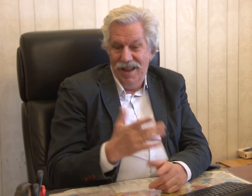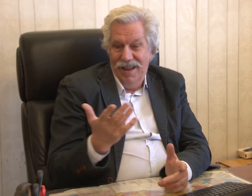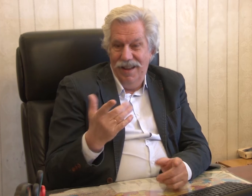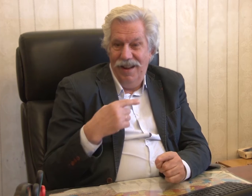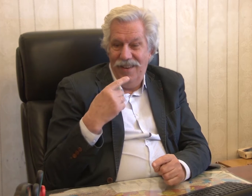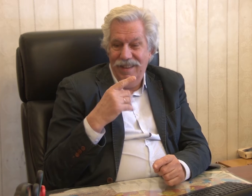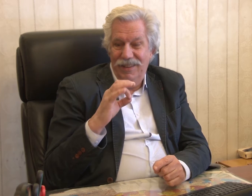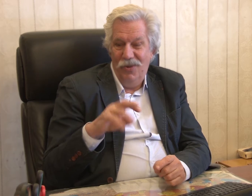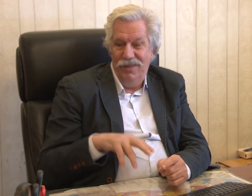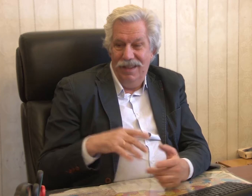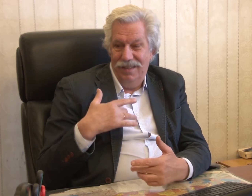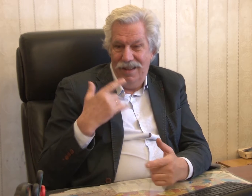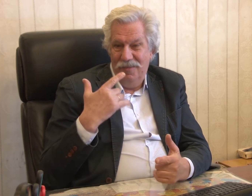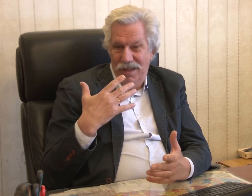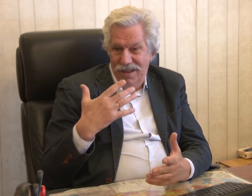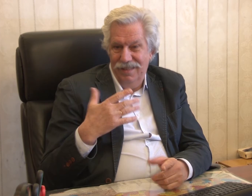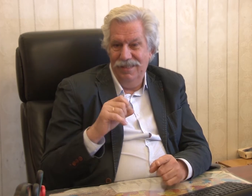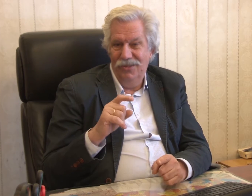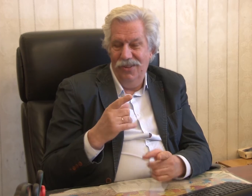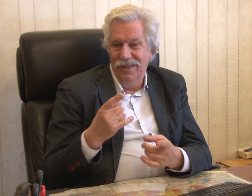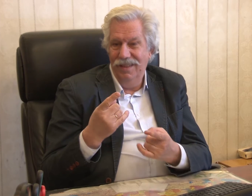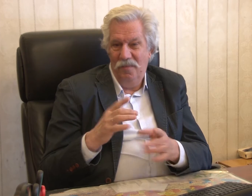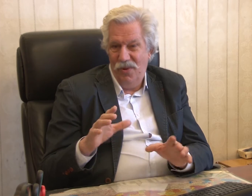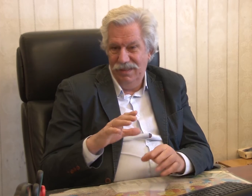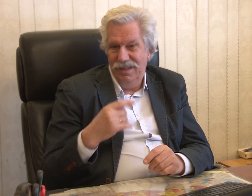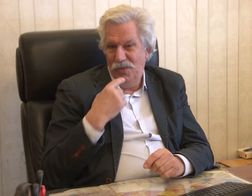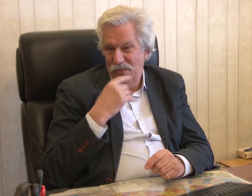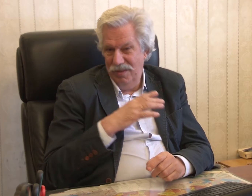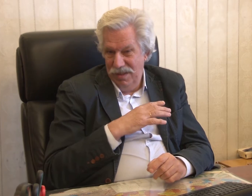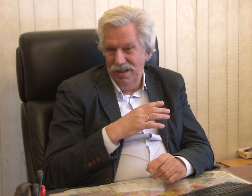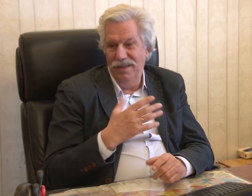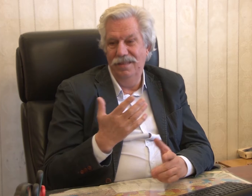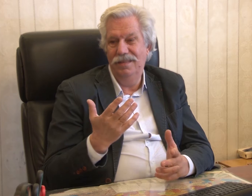Говорить о работе директором театра нечего, и так понятно, что это непростая и трудная работа.